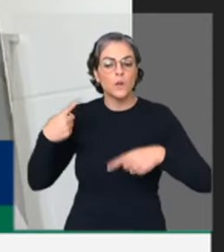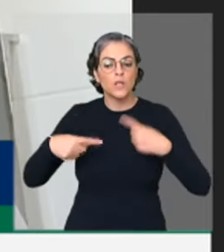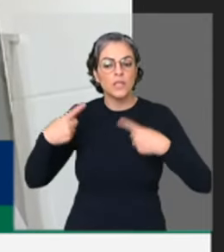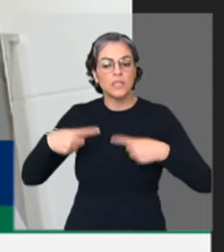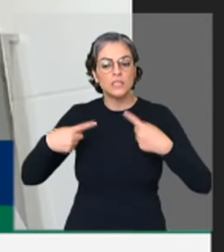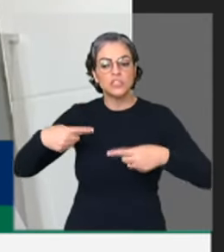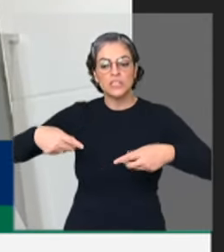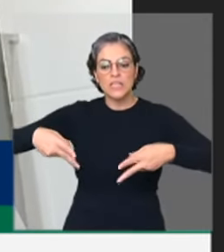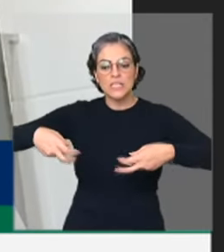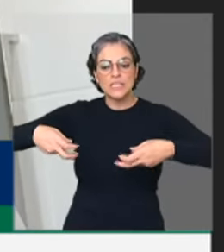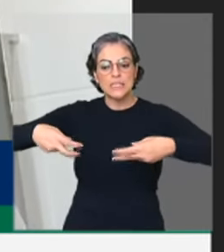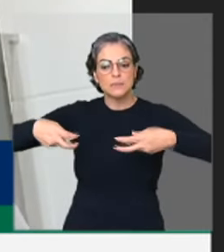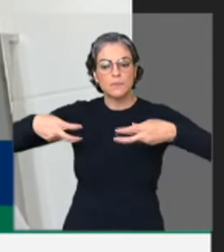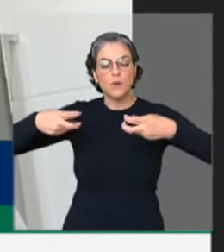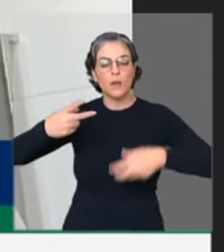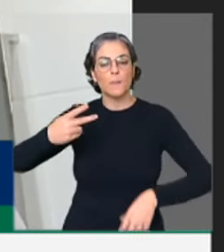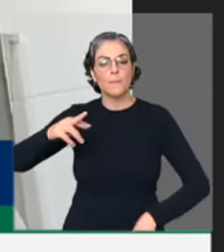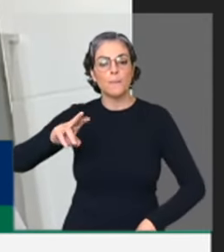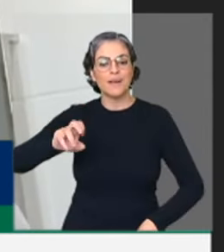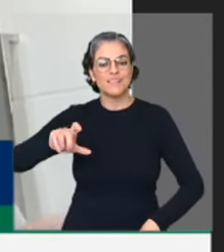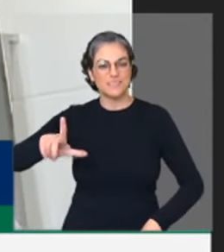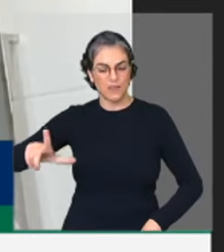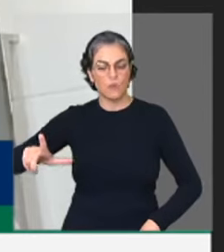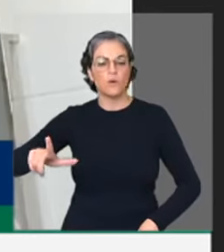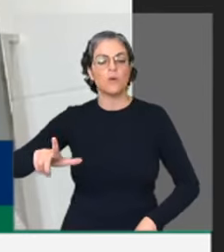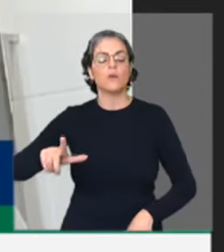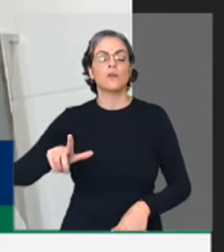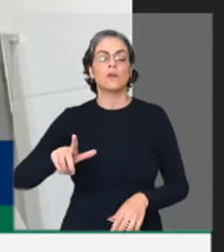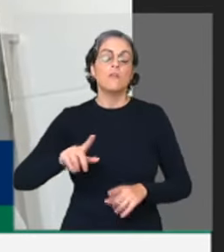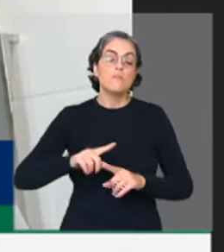POLÍTICA DE EXPLORAÇÃO DO PRÉ-SAL MAS QUE PODIA CIRCULAR E FEZ ISSO COM COMPETÊNCIA NO AMBIENTE